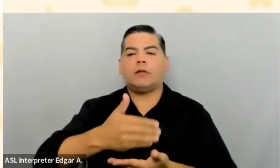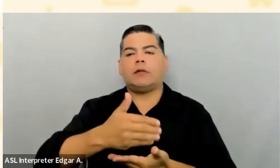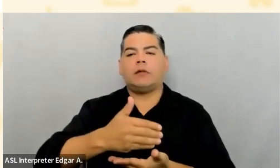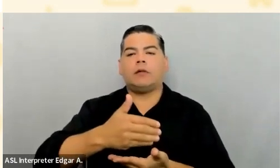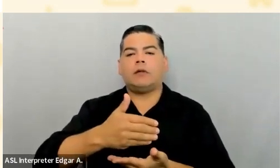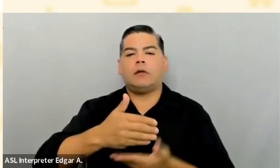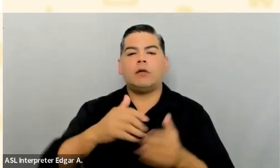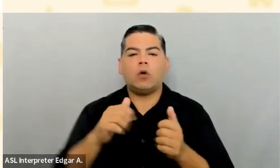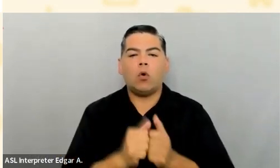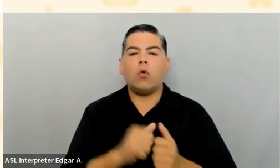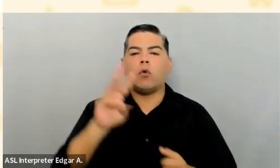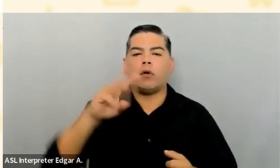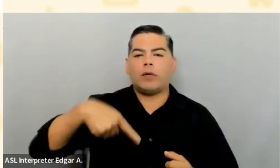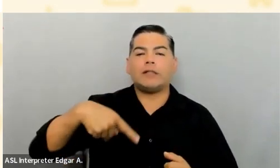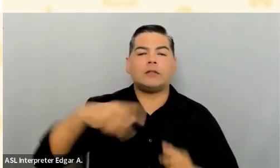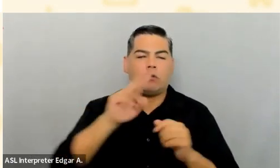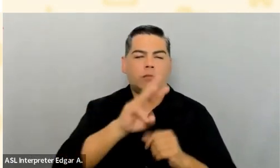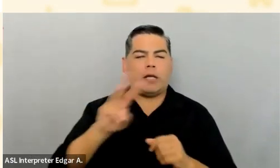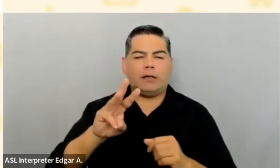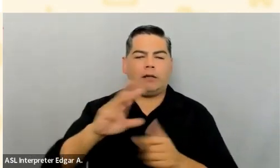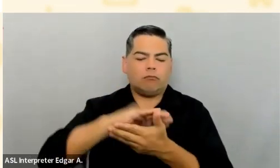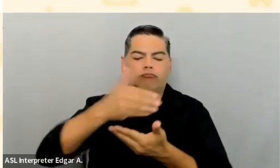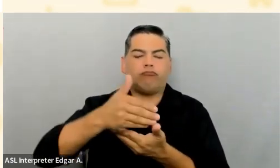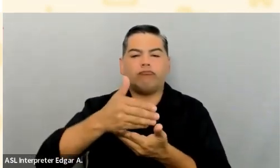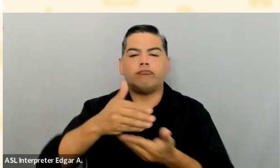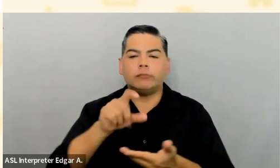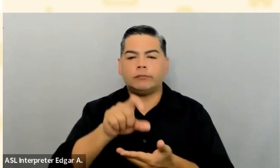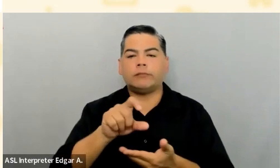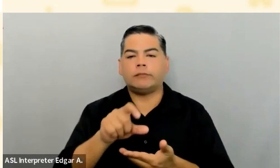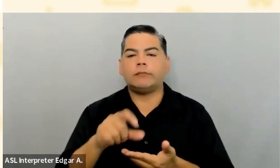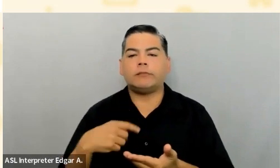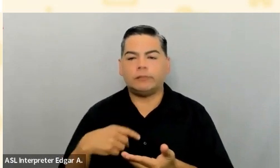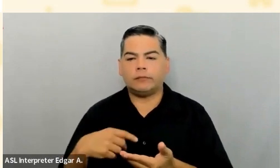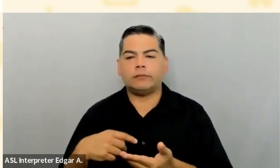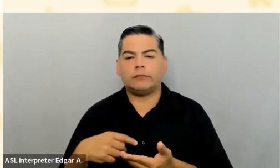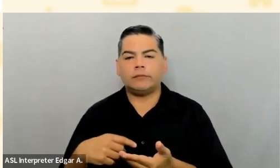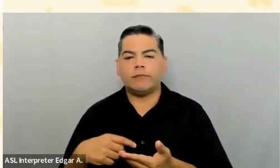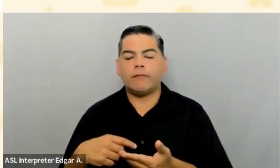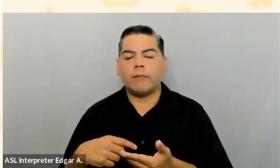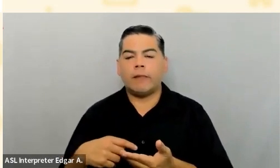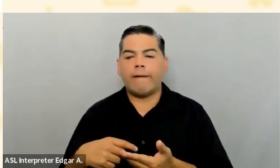con un sitio de WordPress en ella. Me sentí bastante contenta cuando encontré una imagen de un sitio de WordPress.